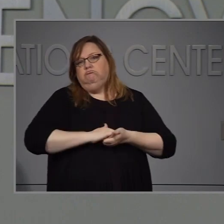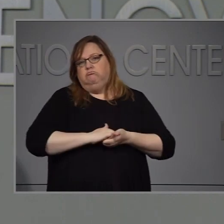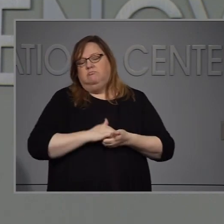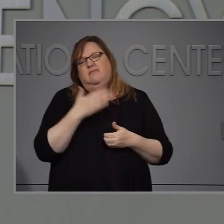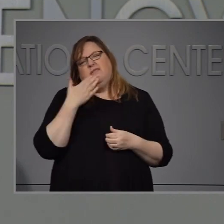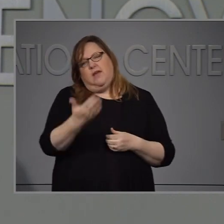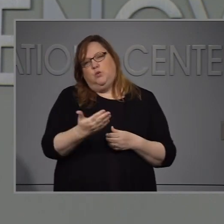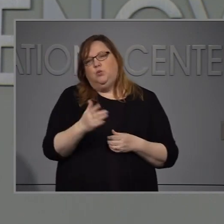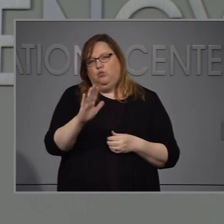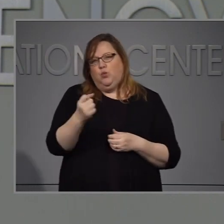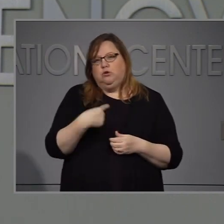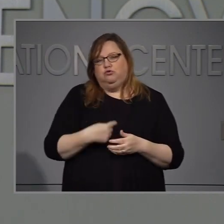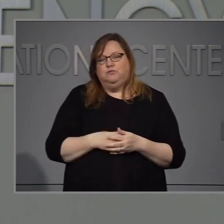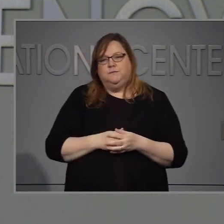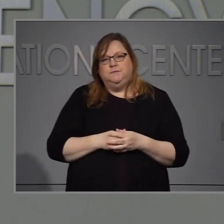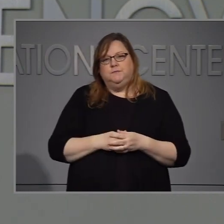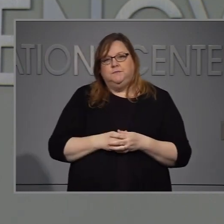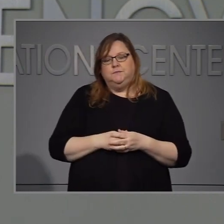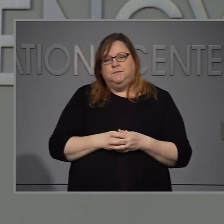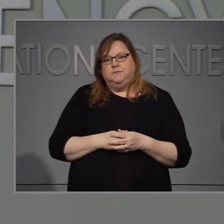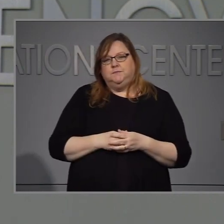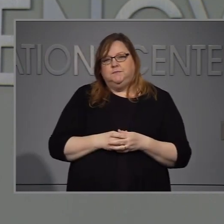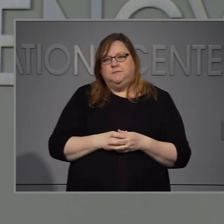que también la siguen creces por la pregunta.